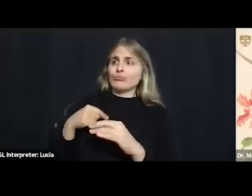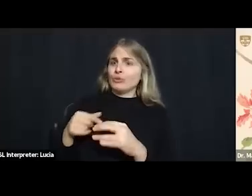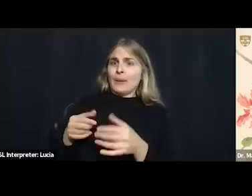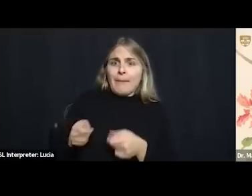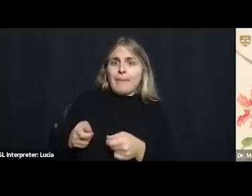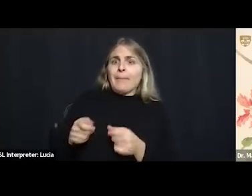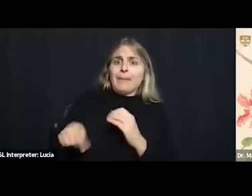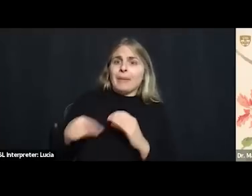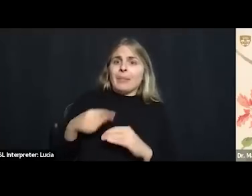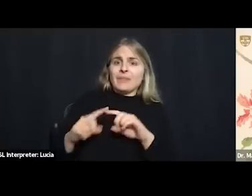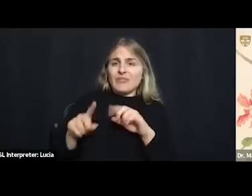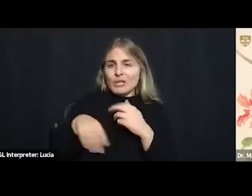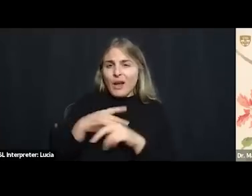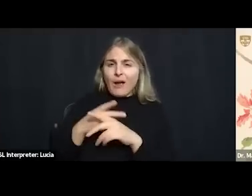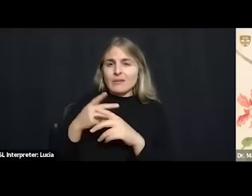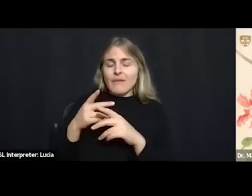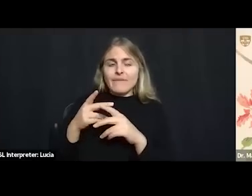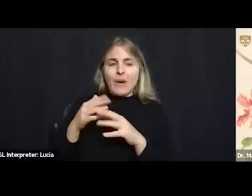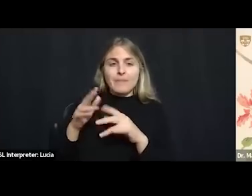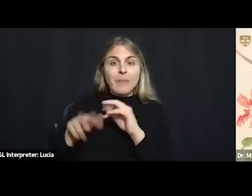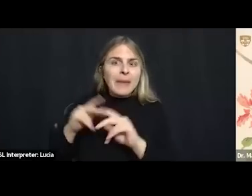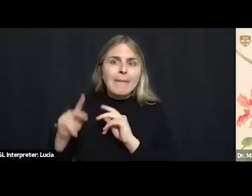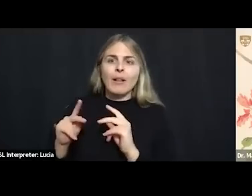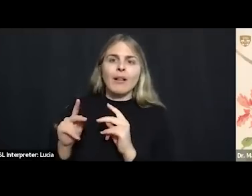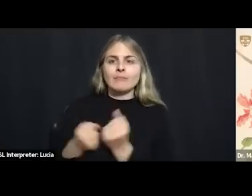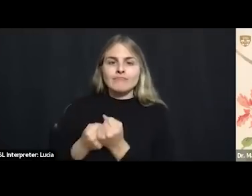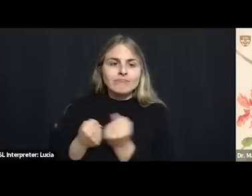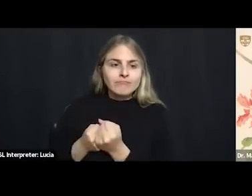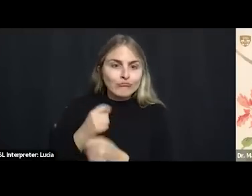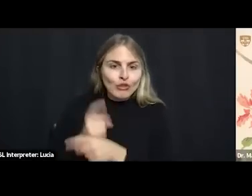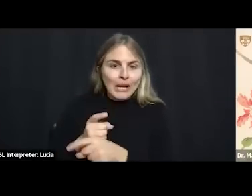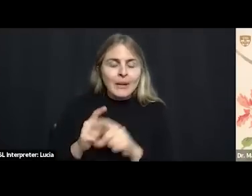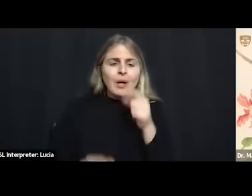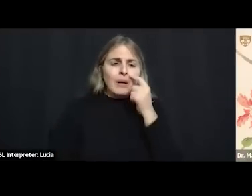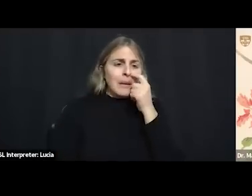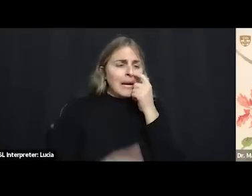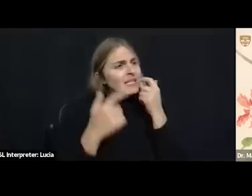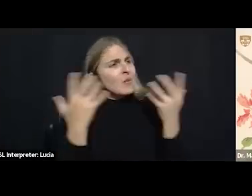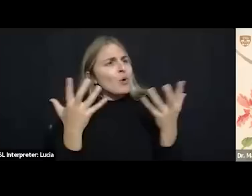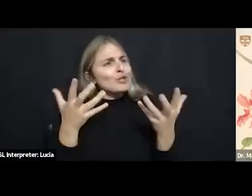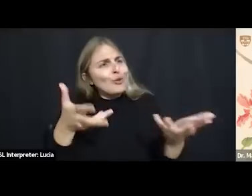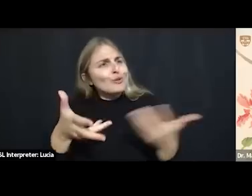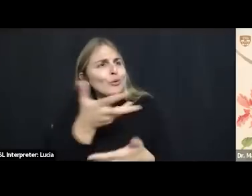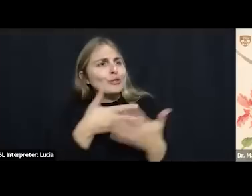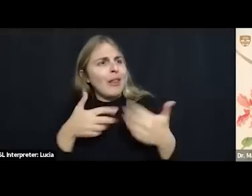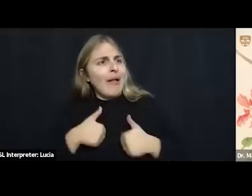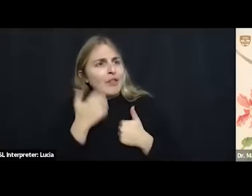de muchas personas diferentes. Y yo decía: "Oh, ¿cómo es tu vida social?" Y la gente a menudo decía: